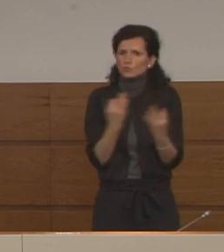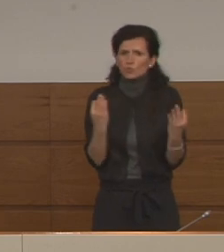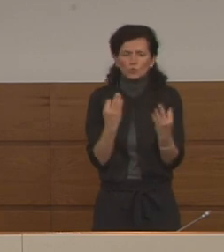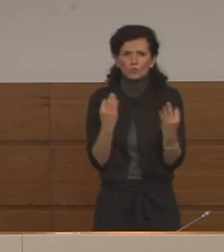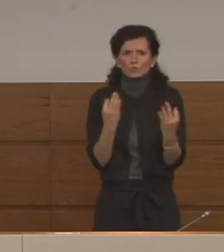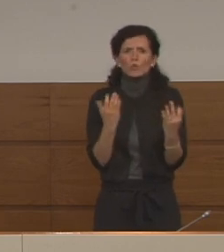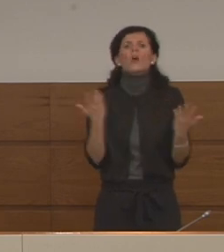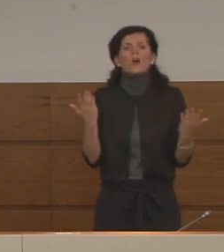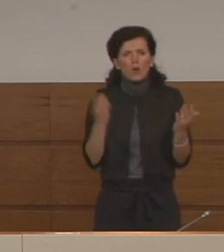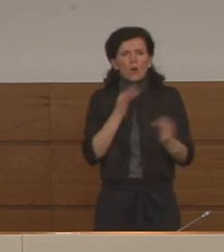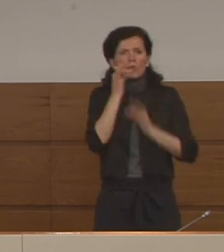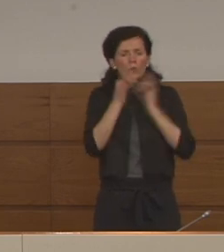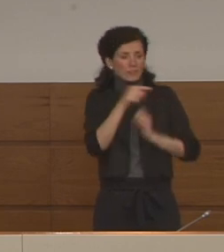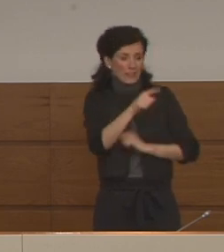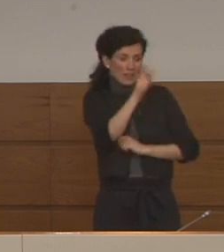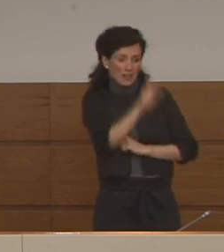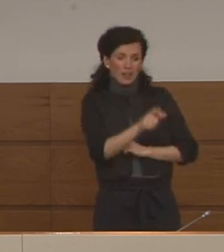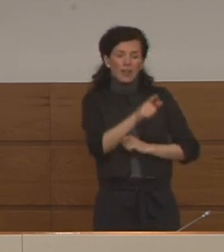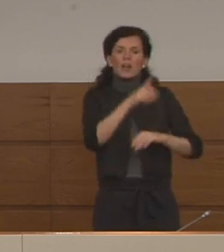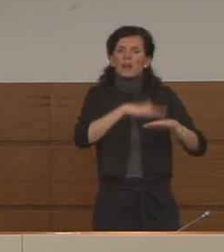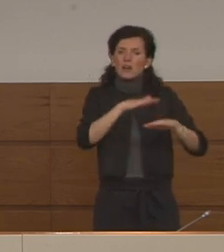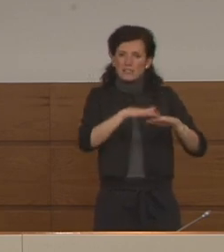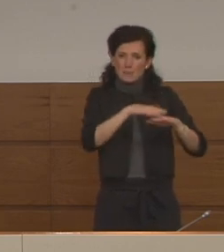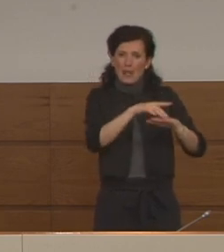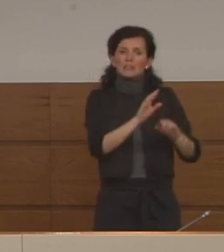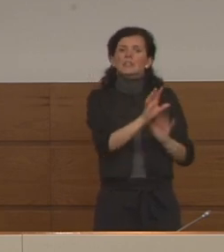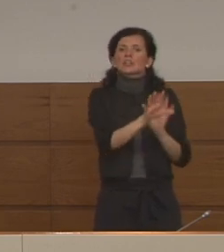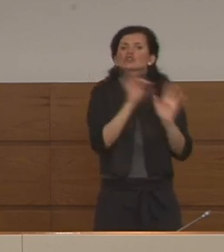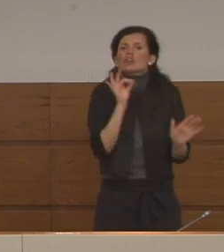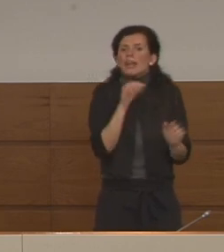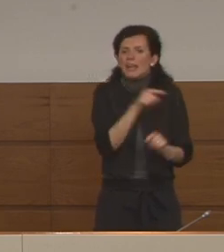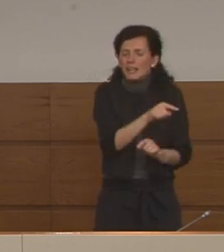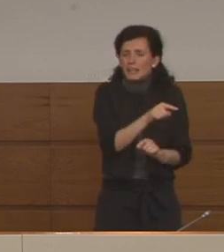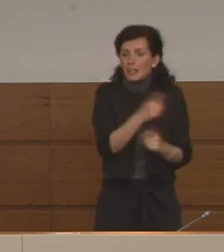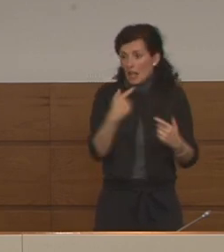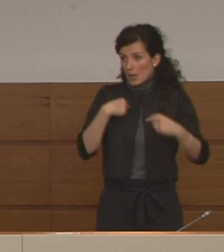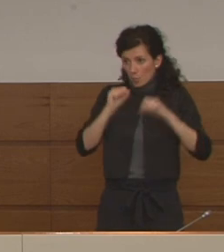chi deve decidere. E mi permetta di dirlo che questa non è un emergenza nella